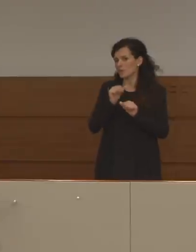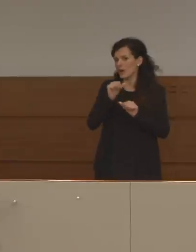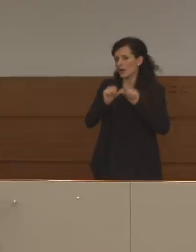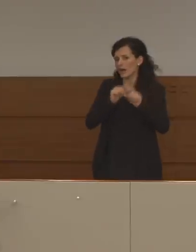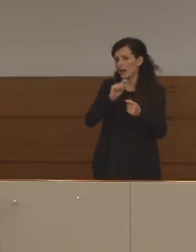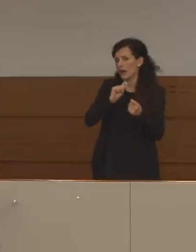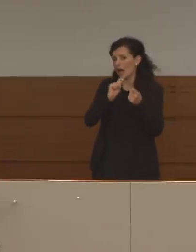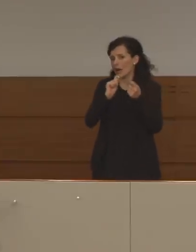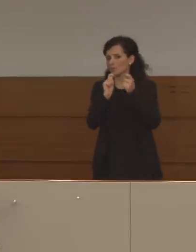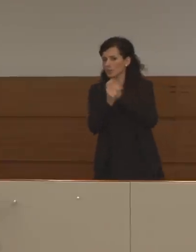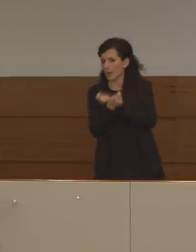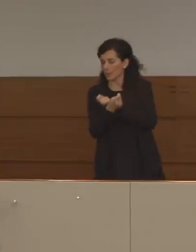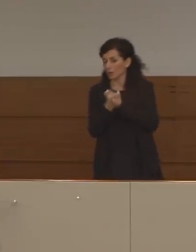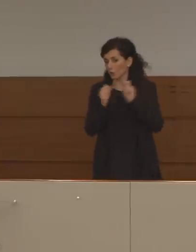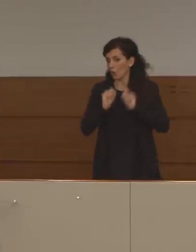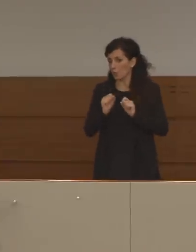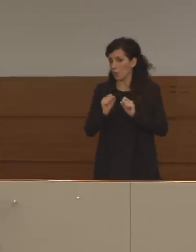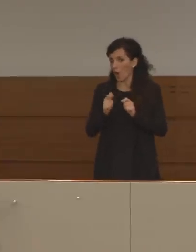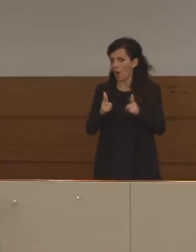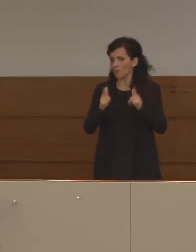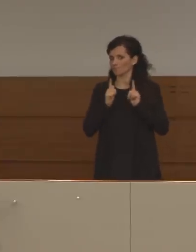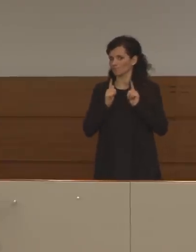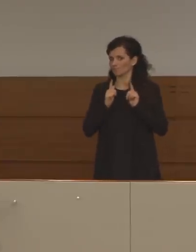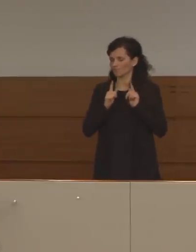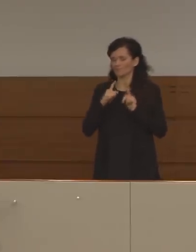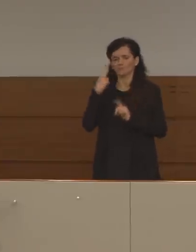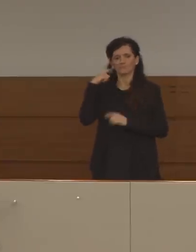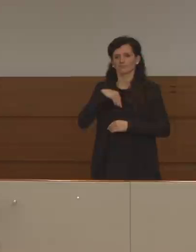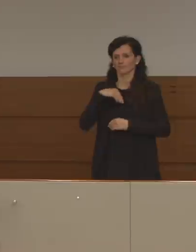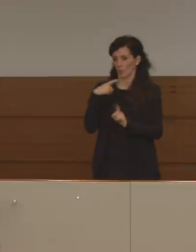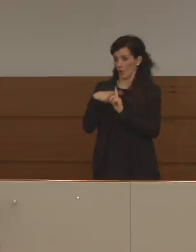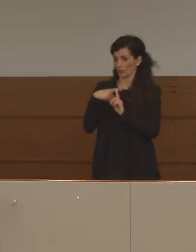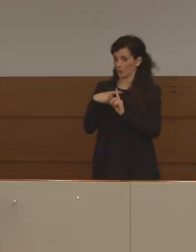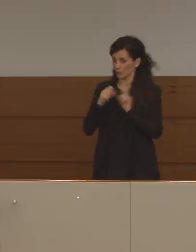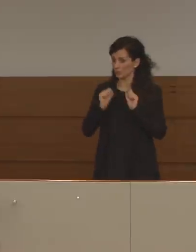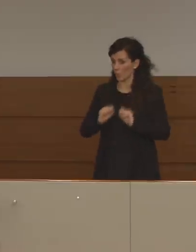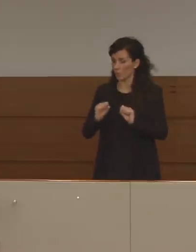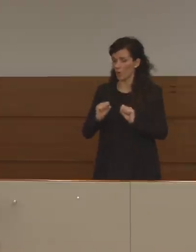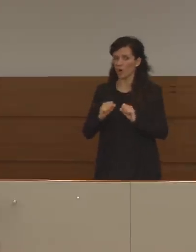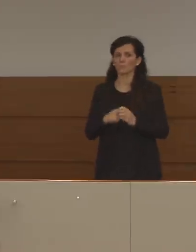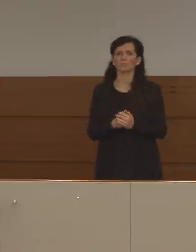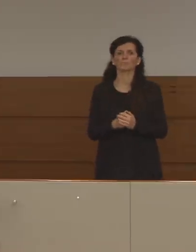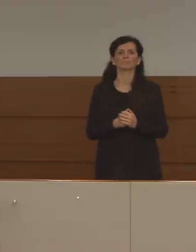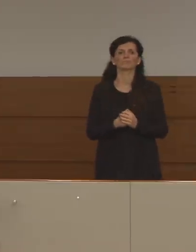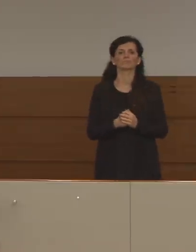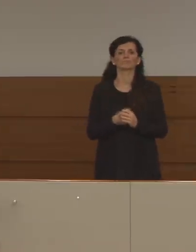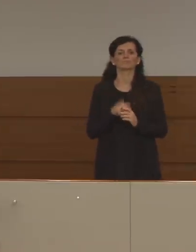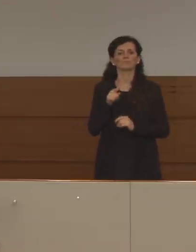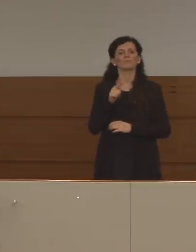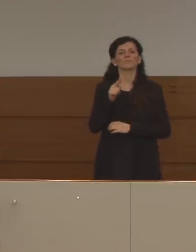dà un minimo di ottimismo? Per quanto riguarda la letalità quindi i casi con